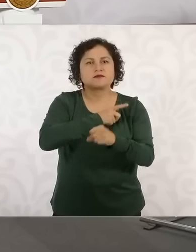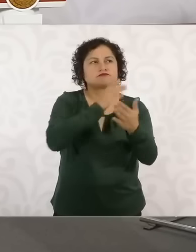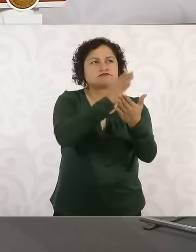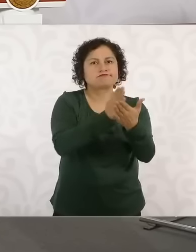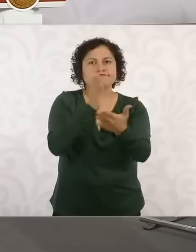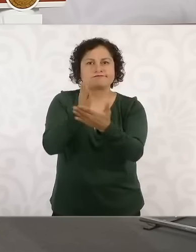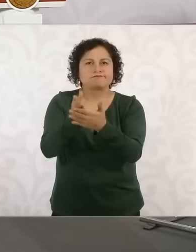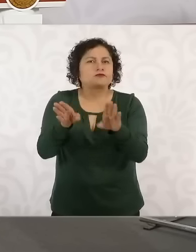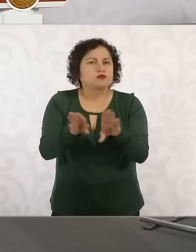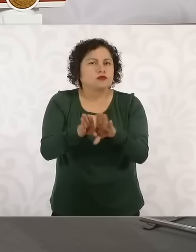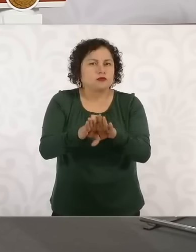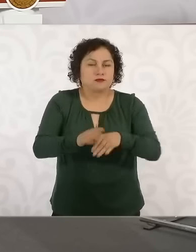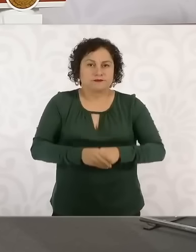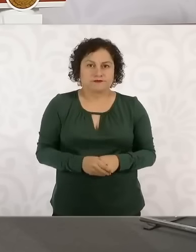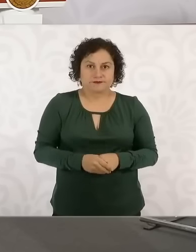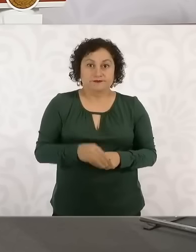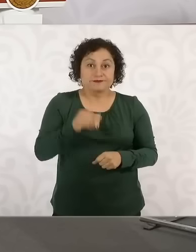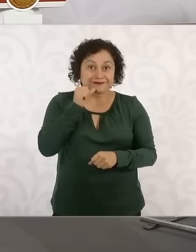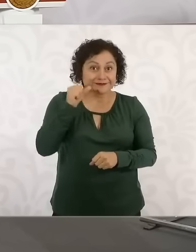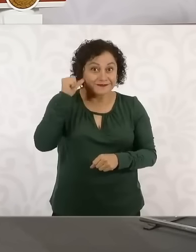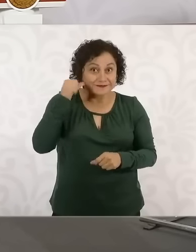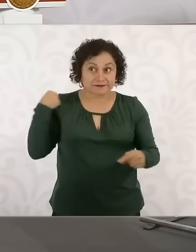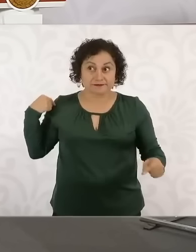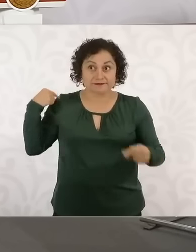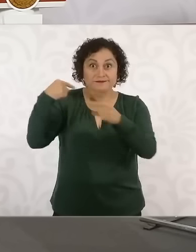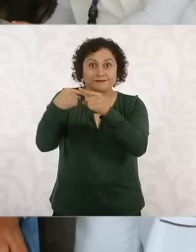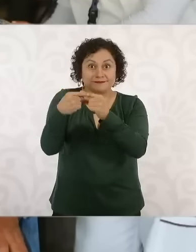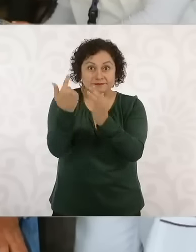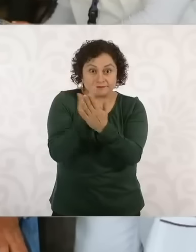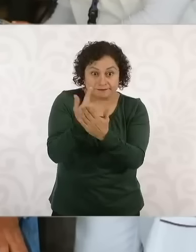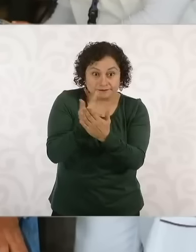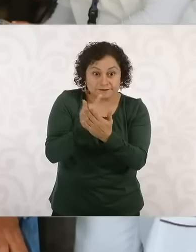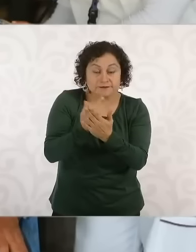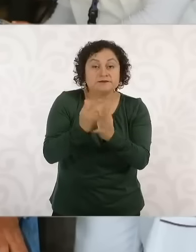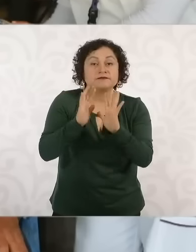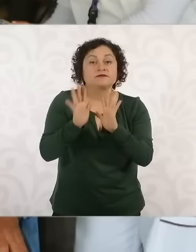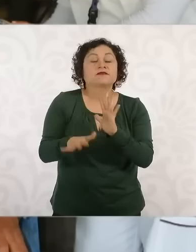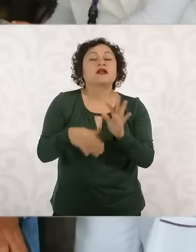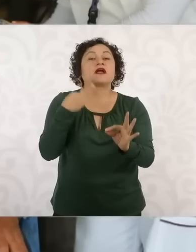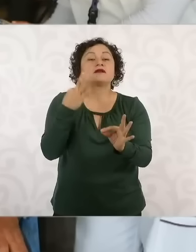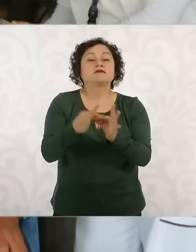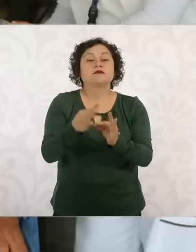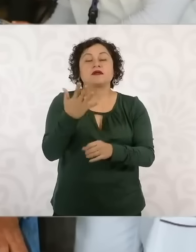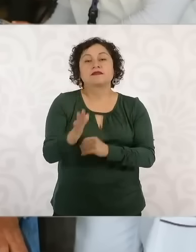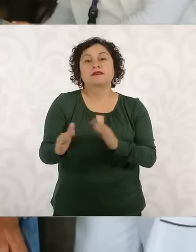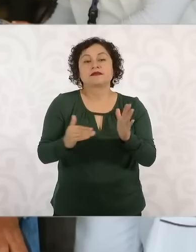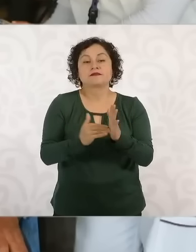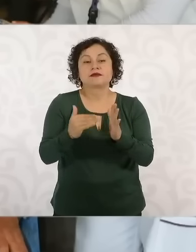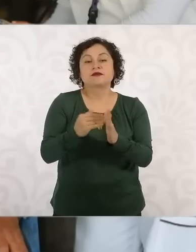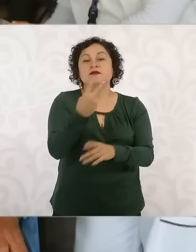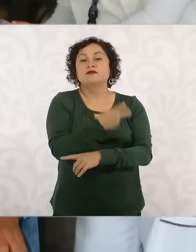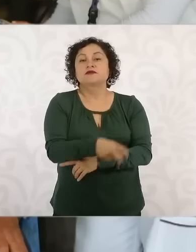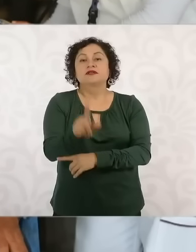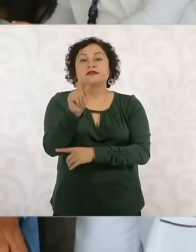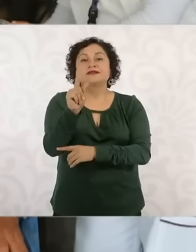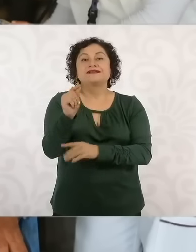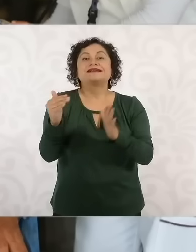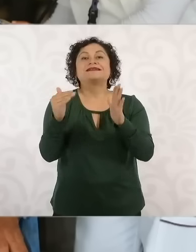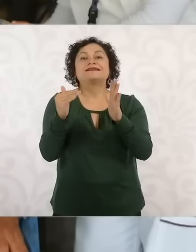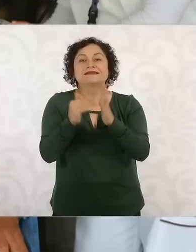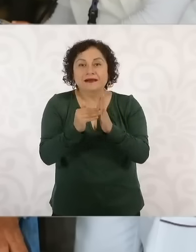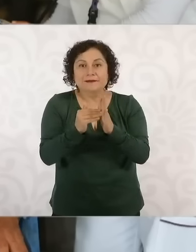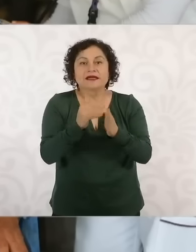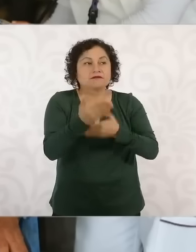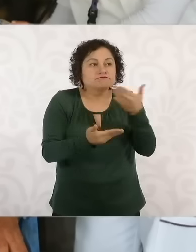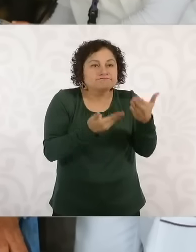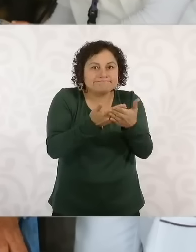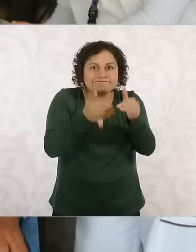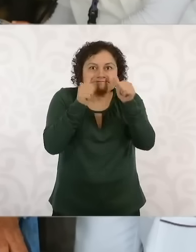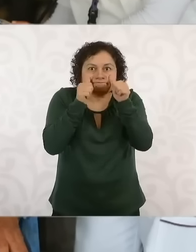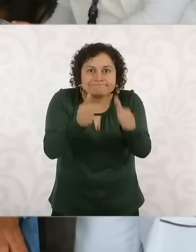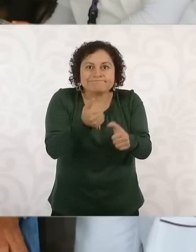Al día de ayer hemos realizado ya 10,270,000 consultas domiciliarias médicas de manera